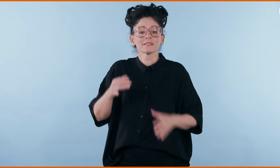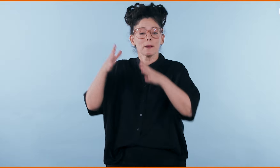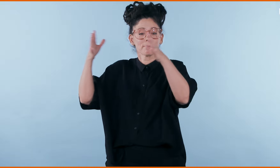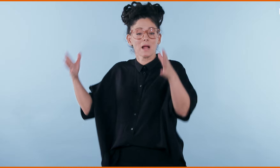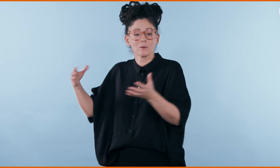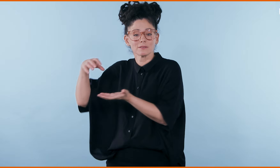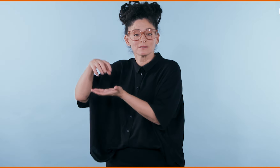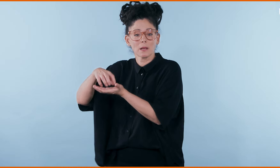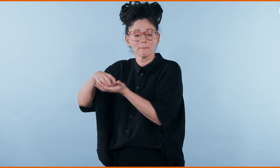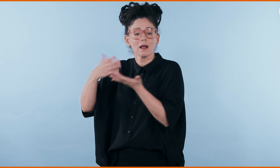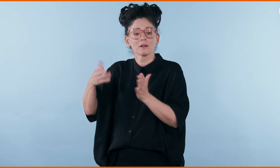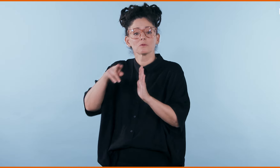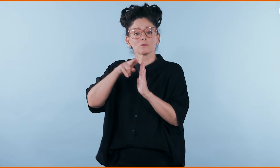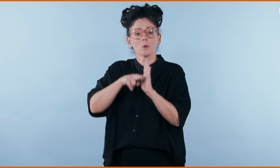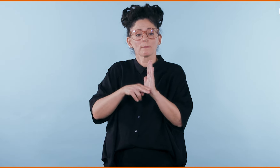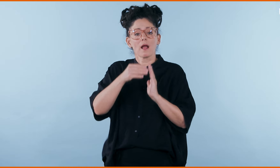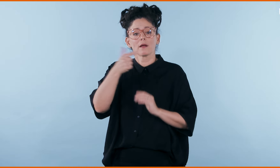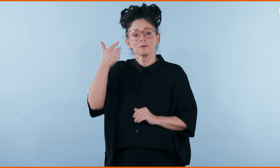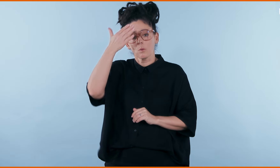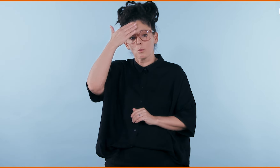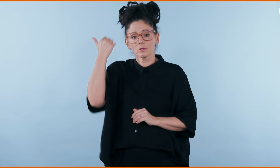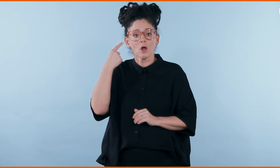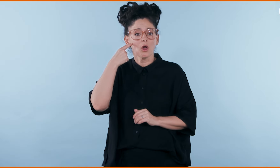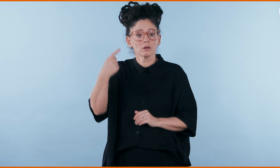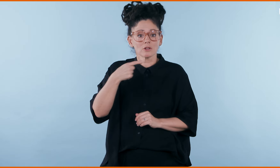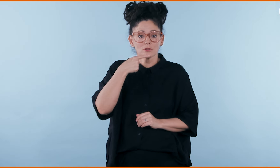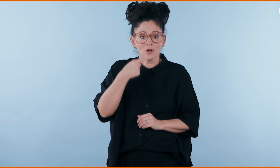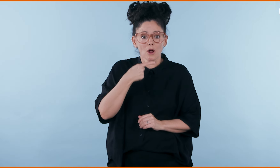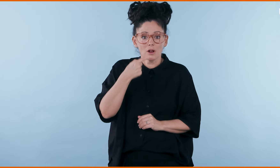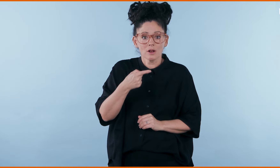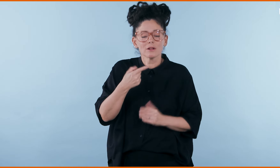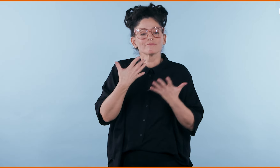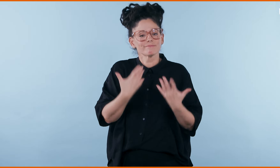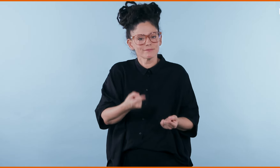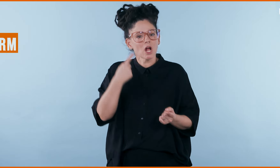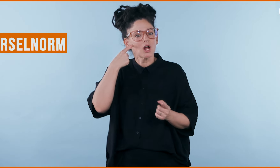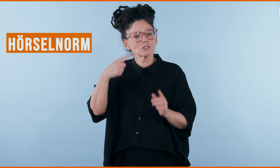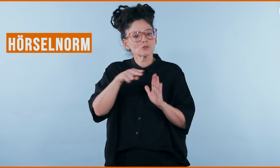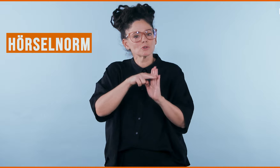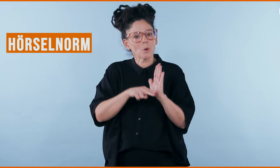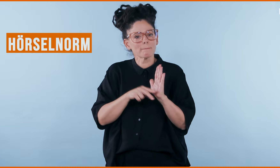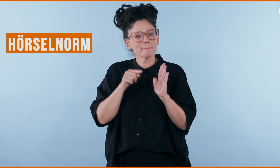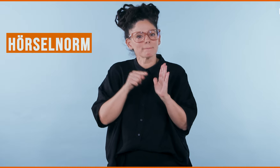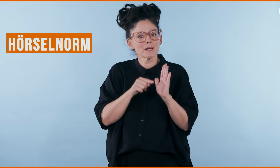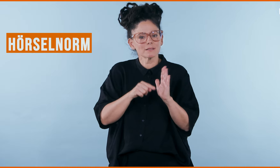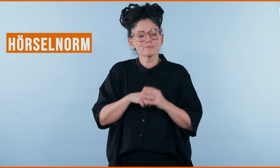I majoritetssamhället är normen att kunna höra och tala, alltså hörselnormen